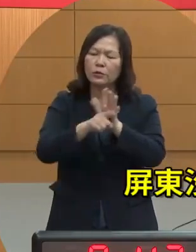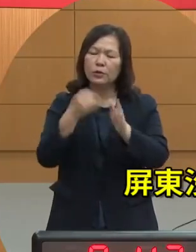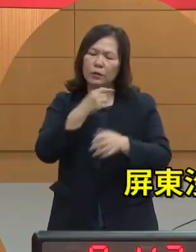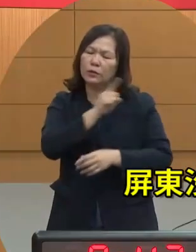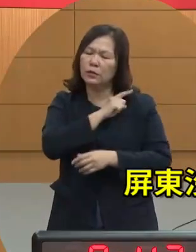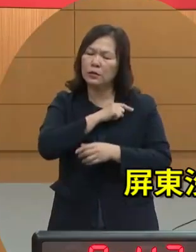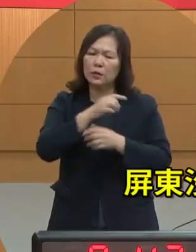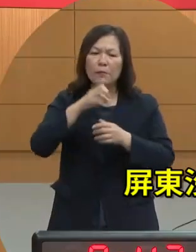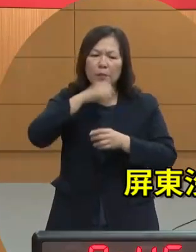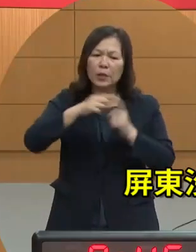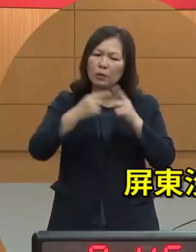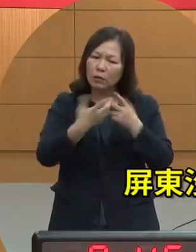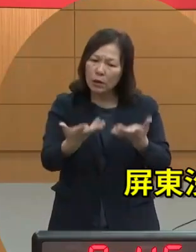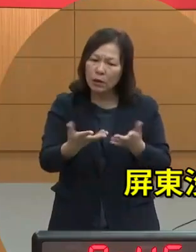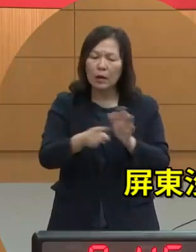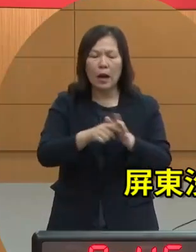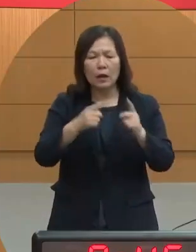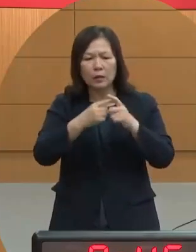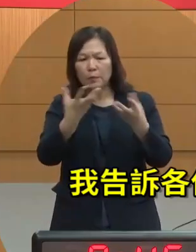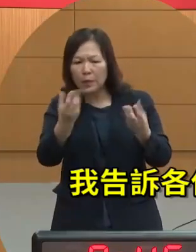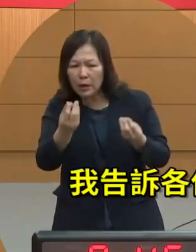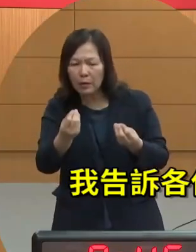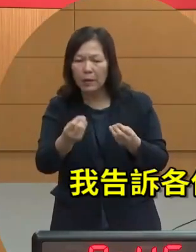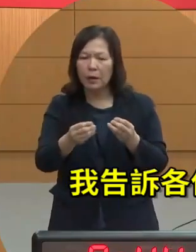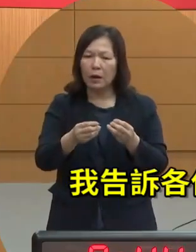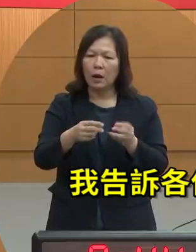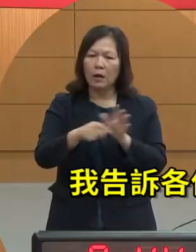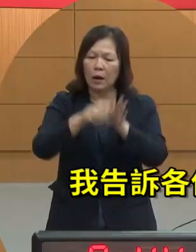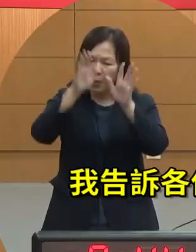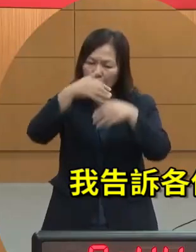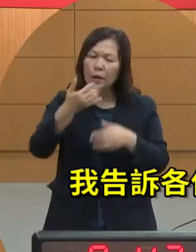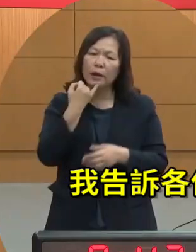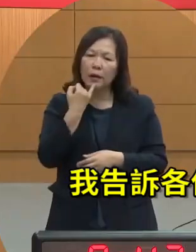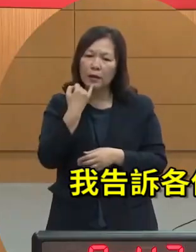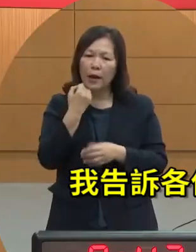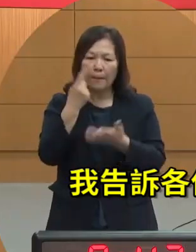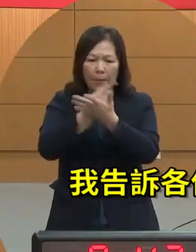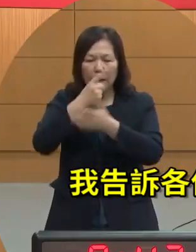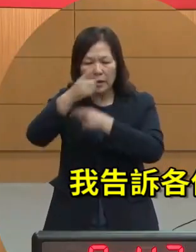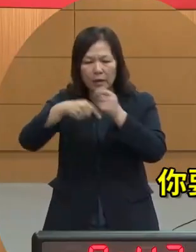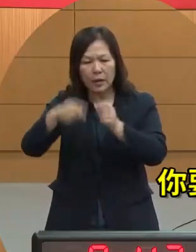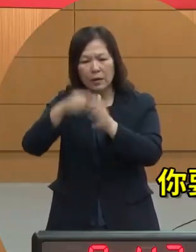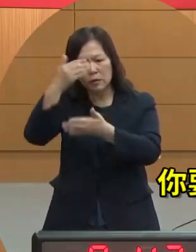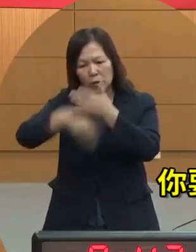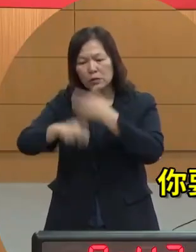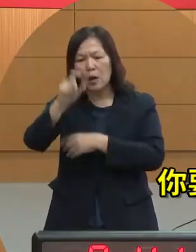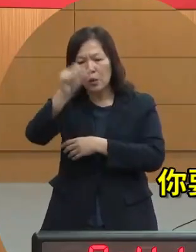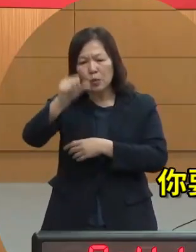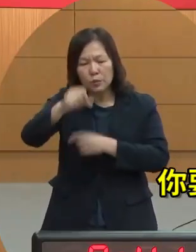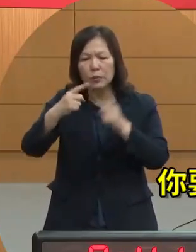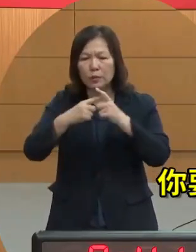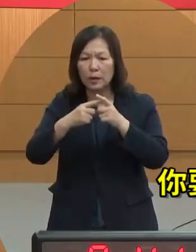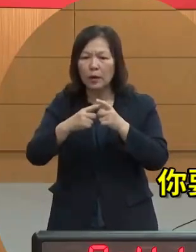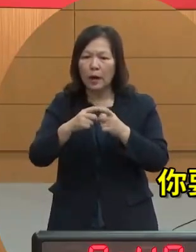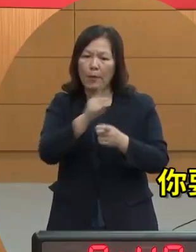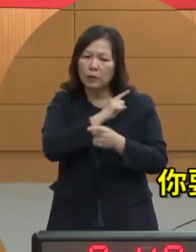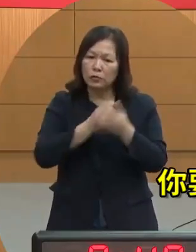屏東沒人才嗎 或讓屏東人回來 我告訴各位 我們就是每年少5000人啊 你要哪裡從本地生出人來